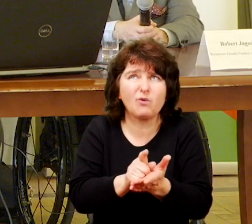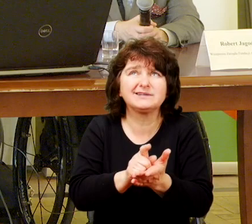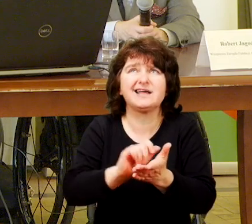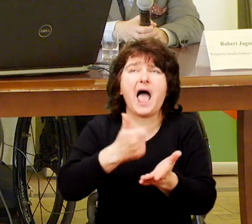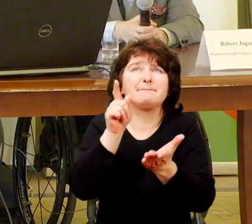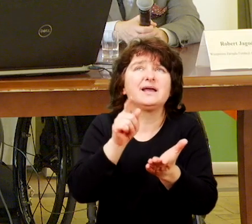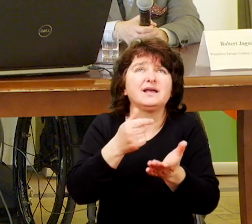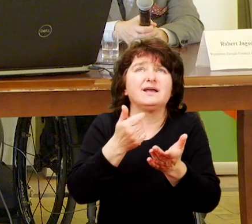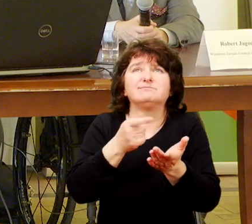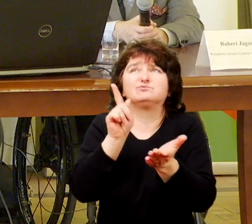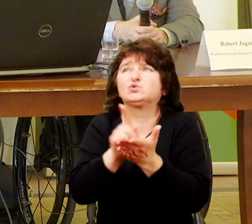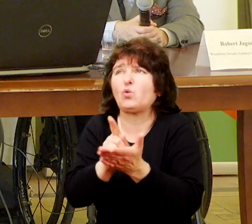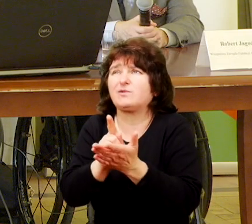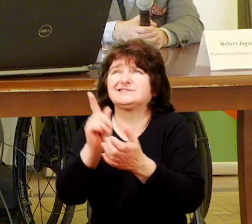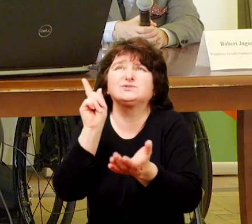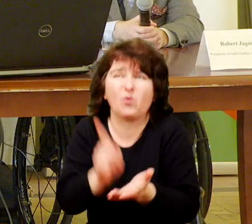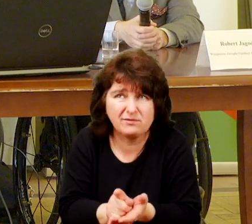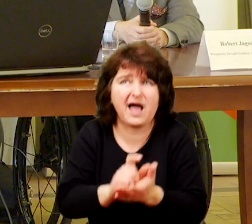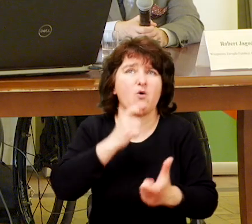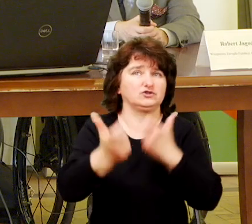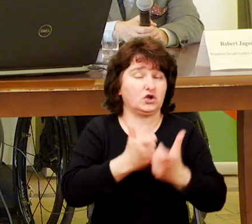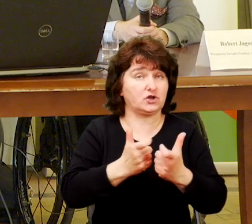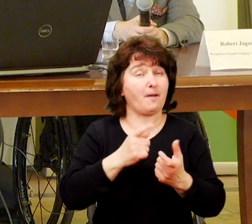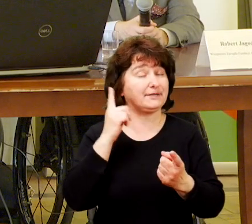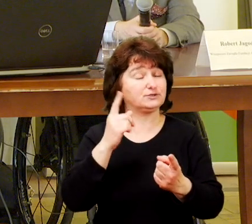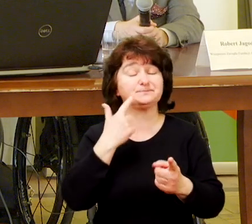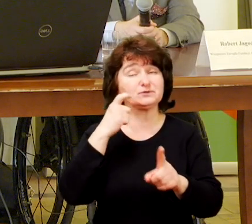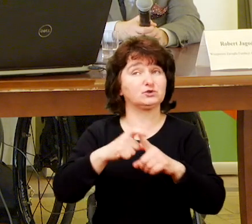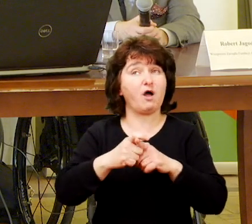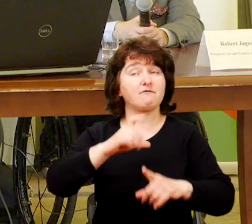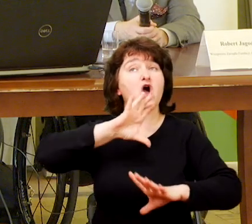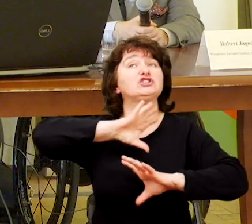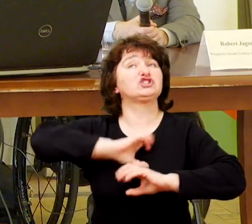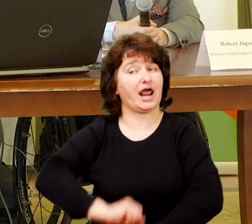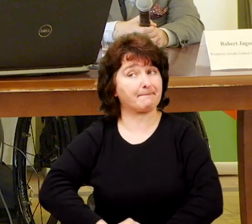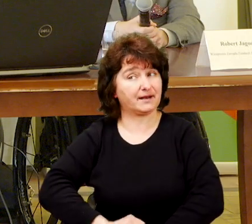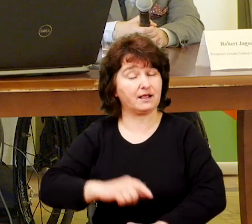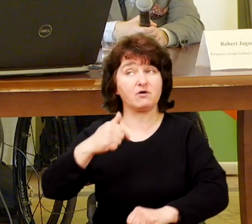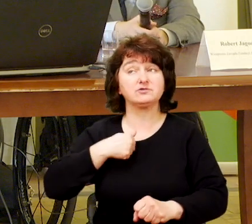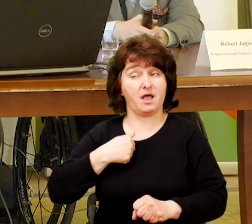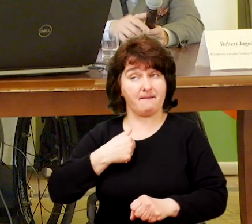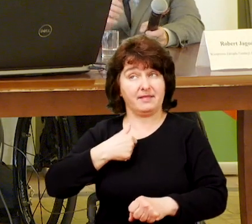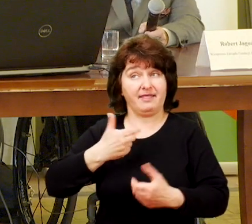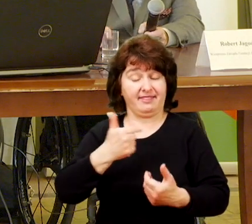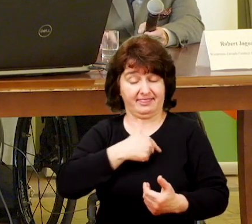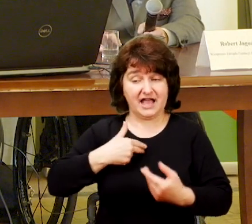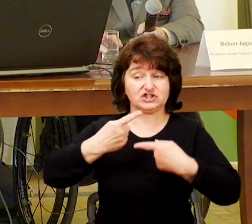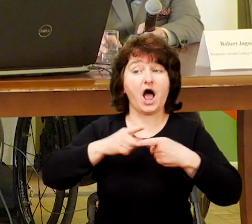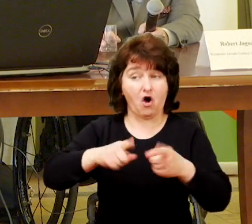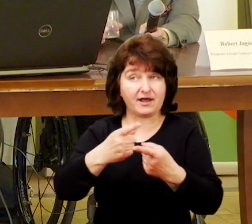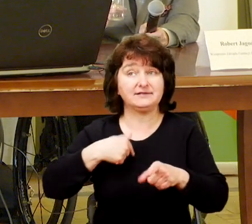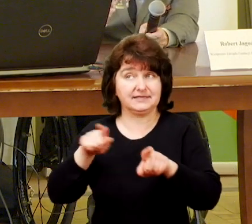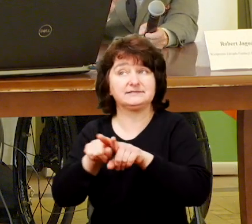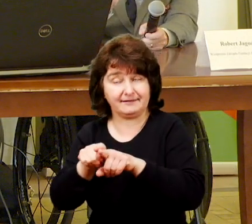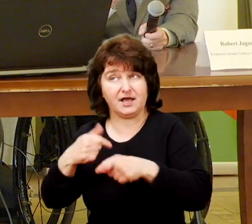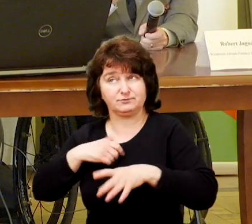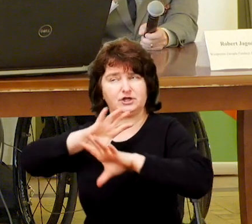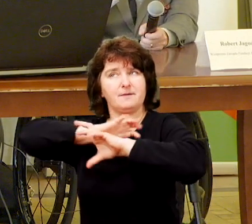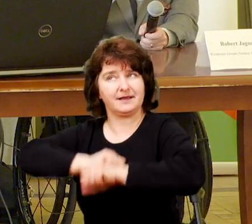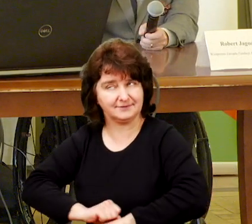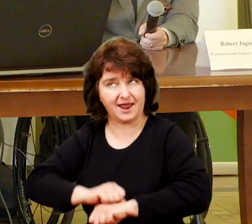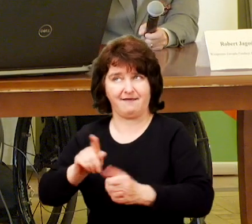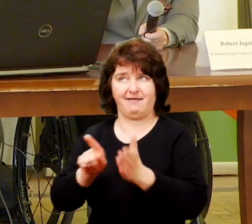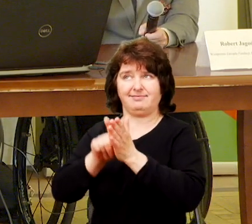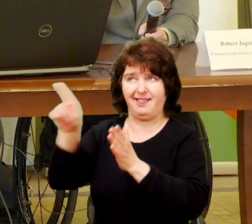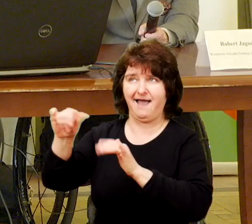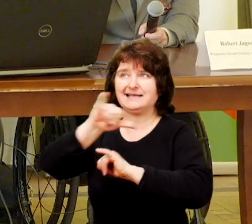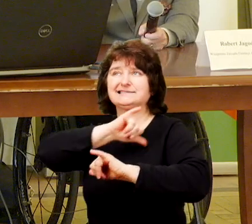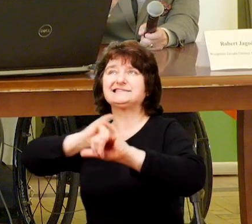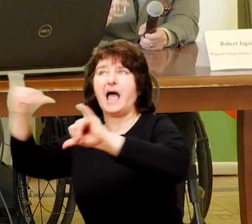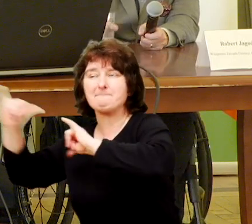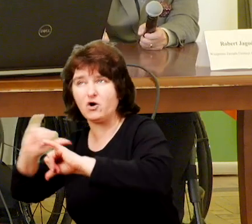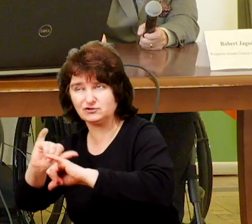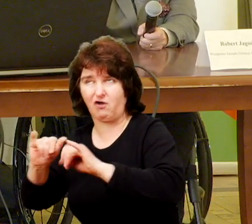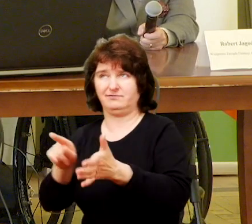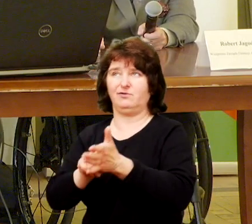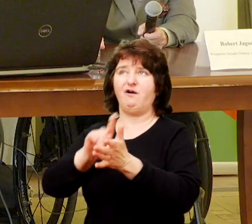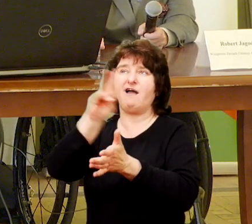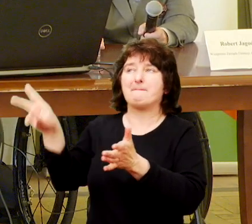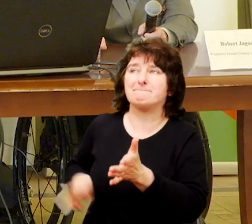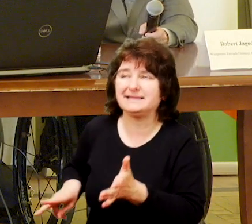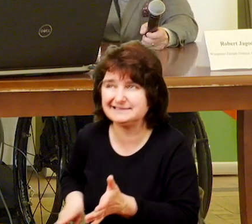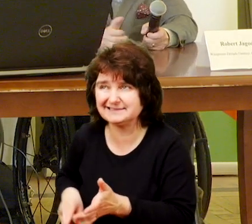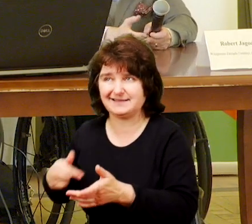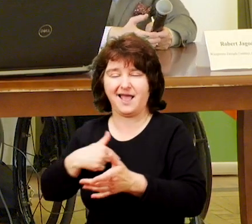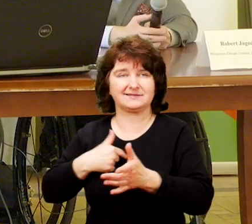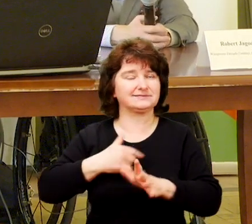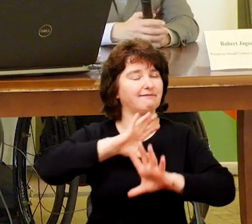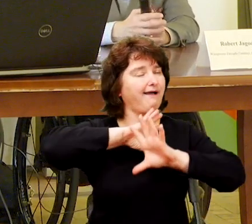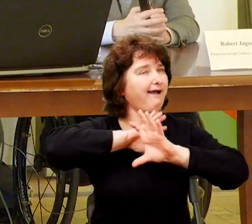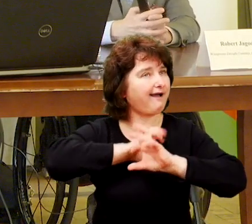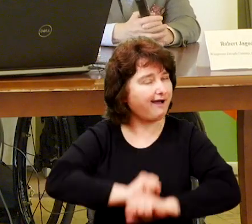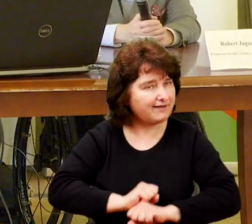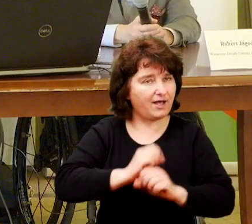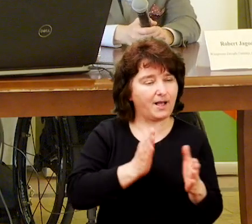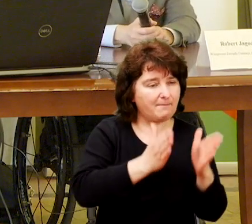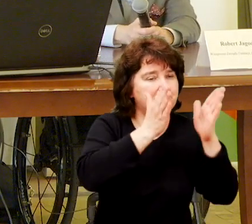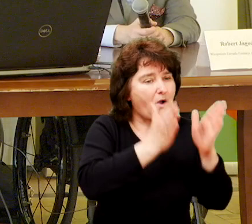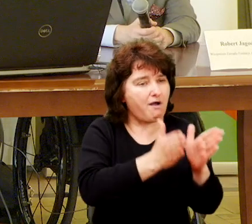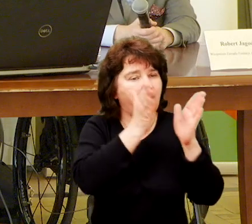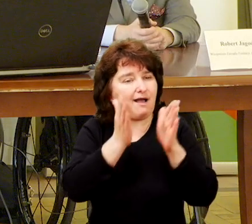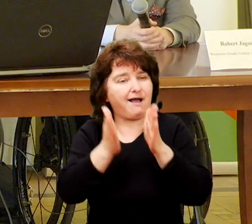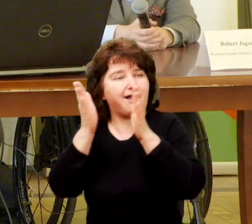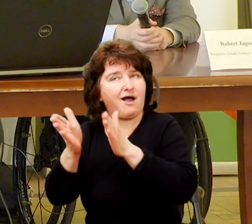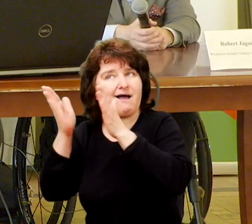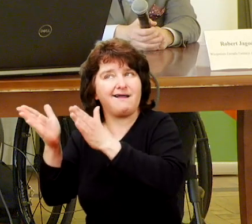My jako organizacja pozarządowa musieliśmy być cierpliwi również wobec działań samorządu, instytucji centralnych. Przechodziliśmy całą drogę transformacji.